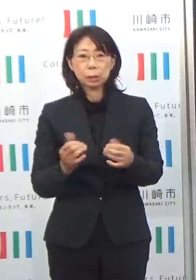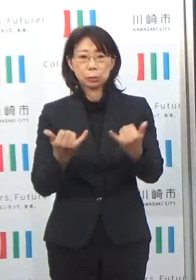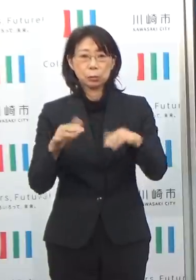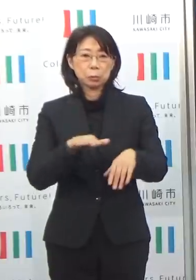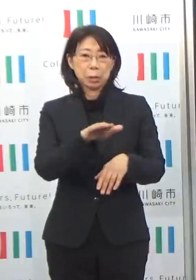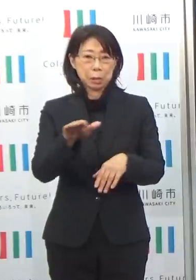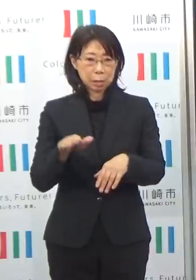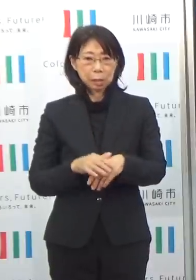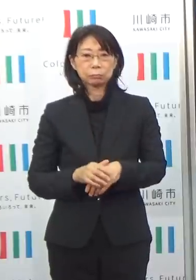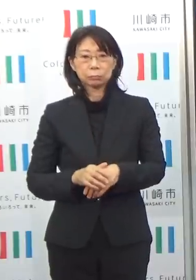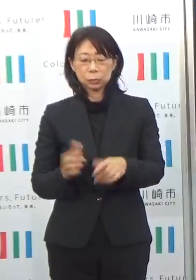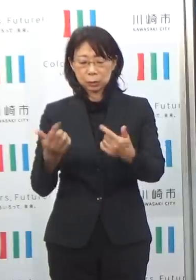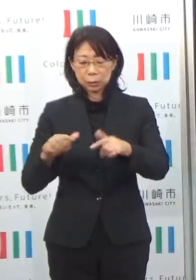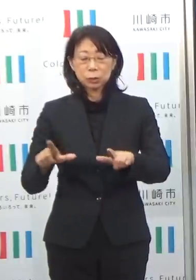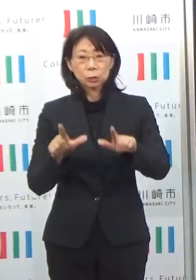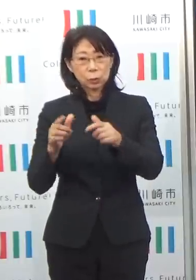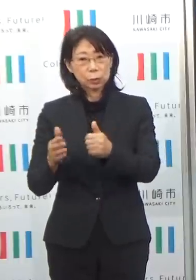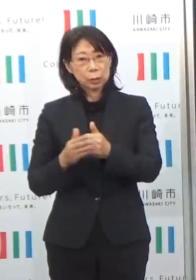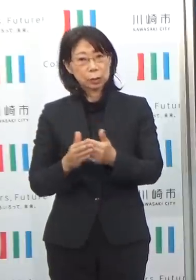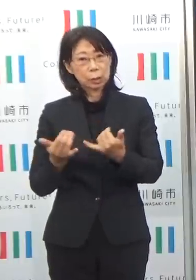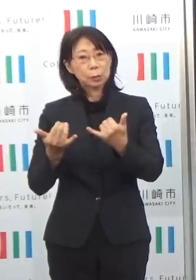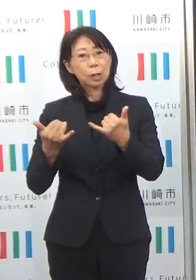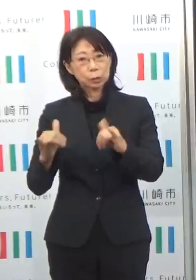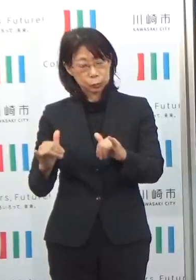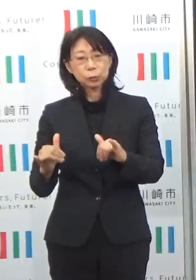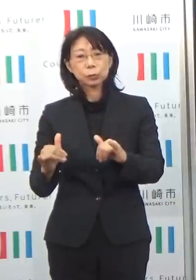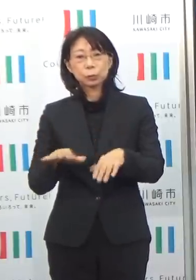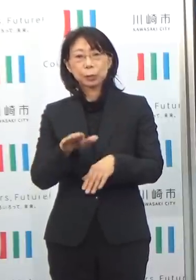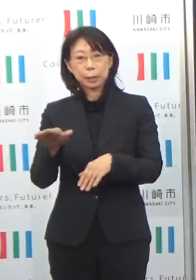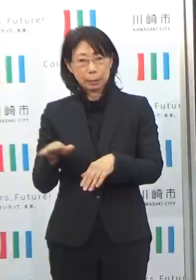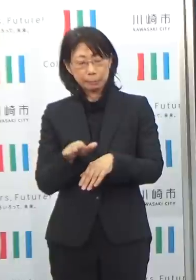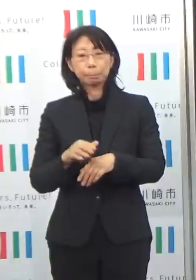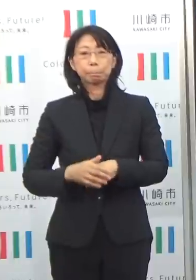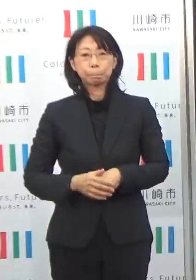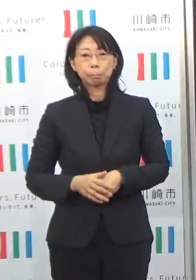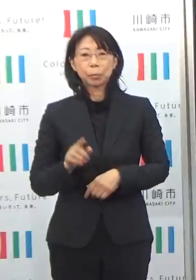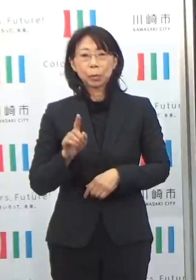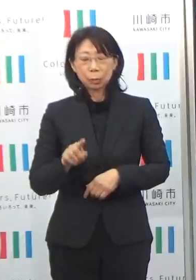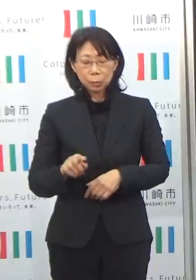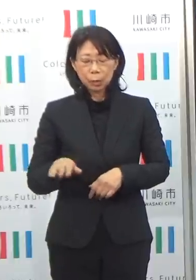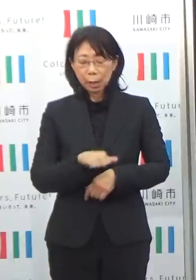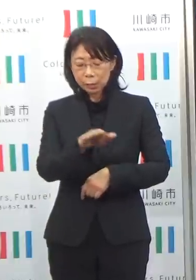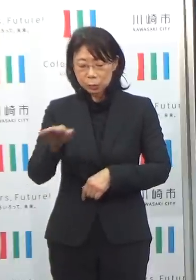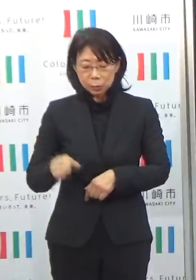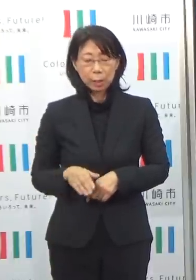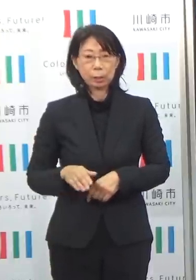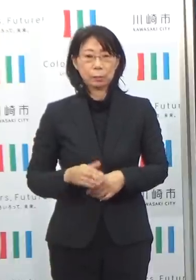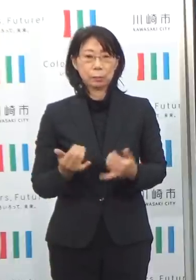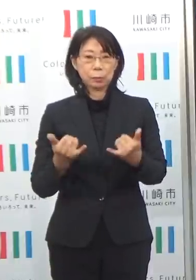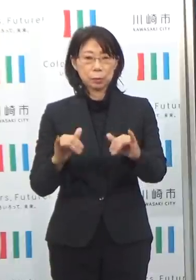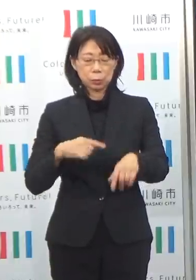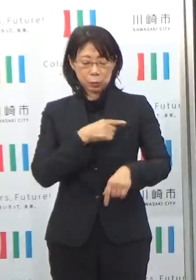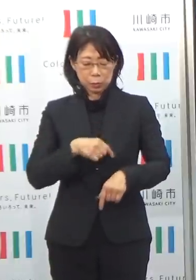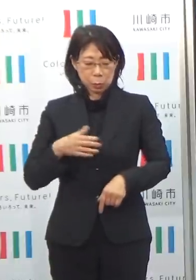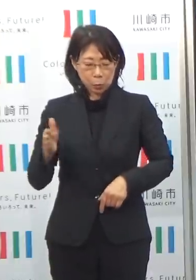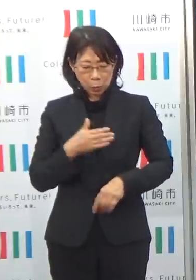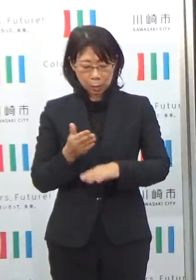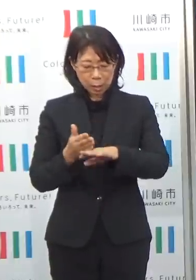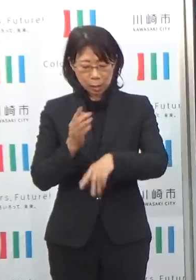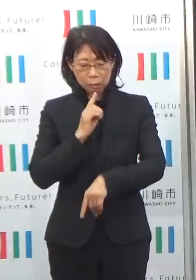あるいはエッセンシャルワーカーと言われている仕事をされている皆さん そうした全ての皆さんに心から感謝を申し上げたいと思います